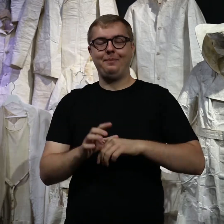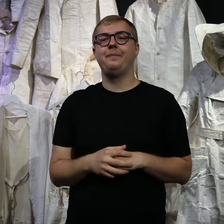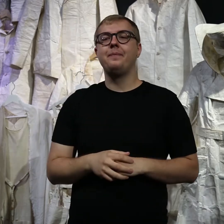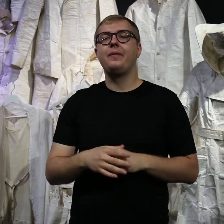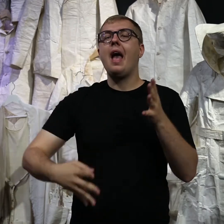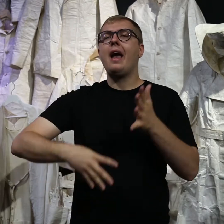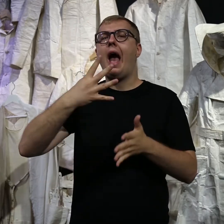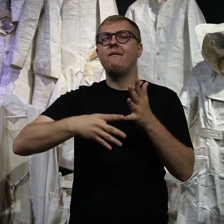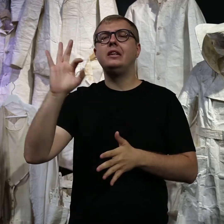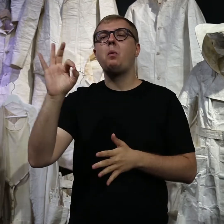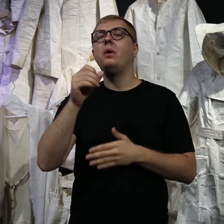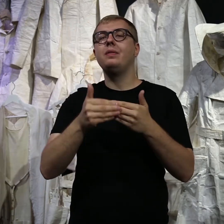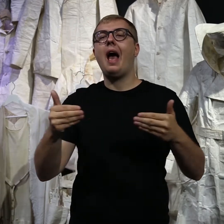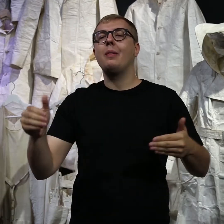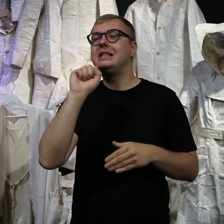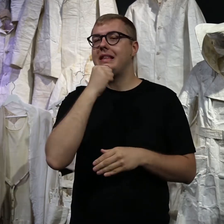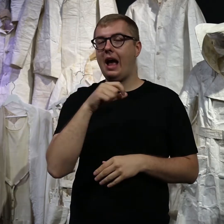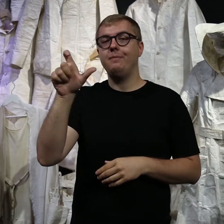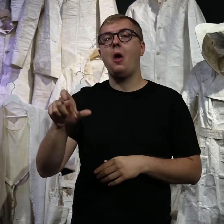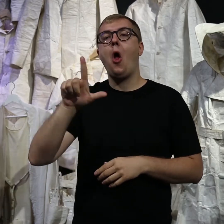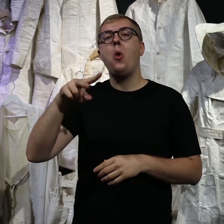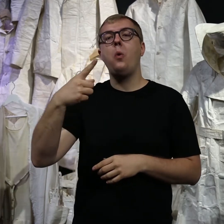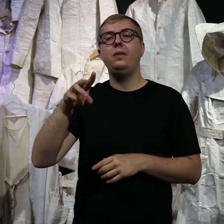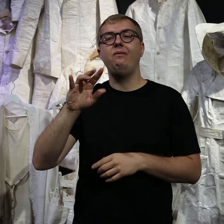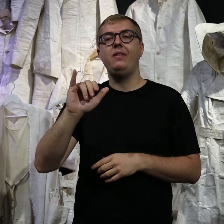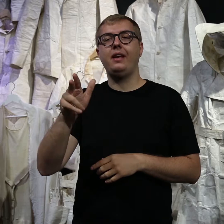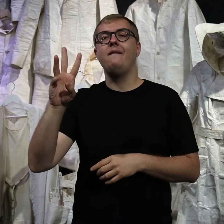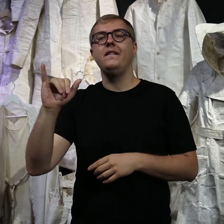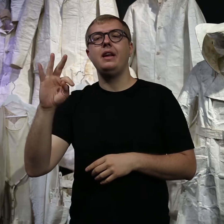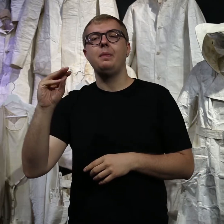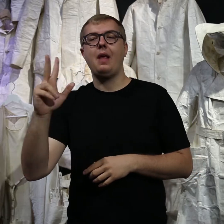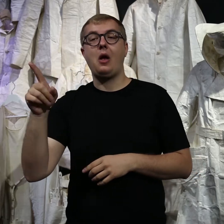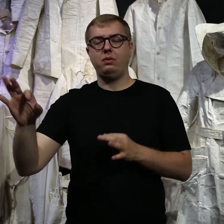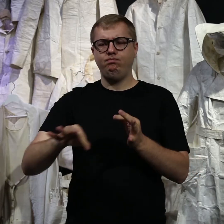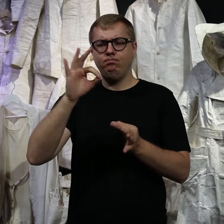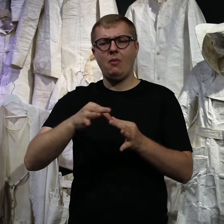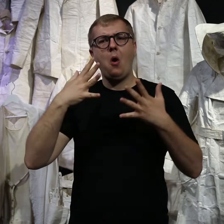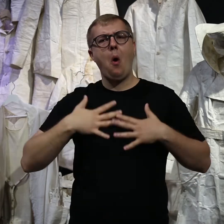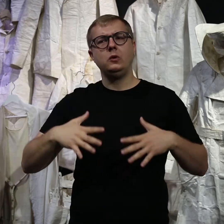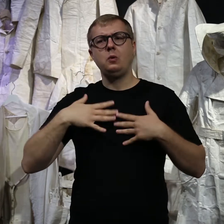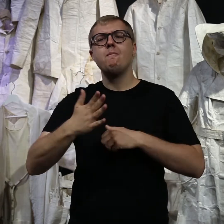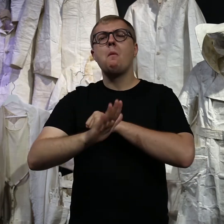Krawiec Starego Teatru Ludwik Witek szył kostium